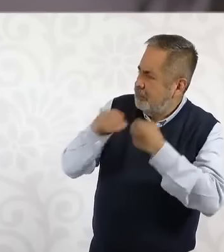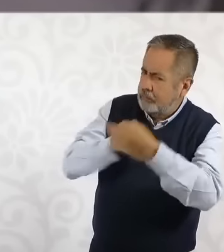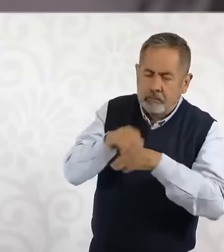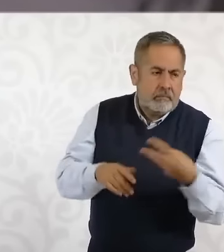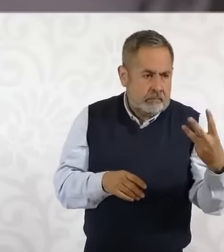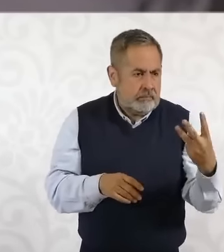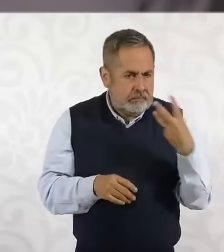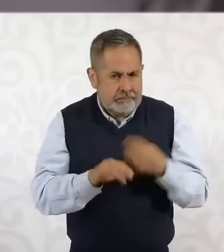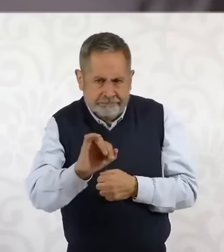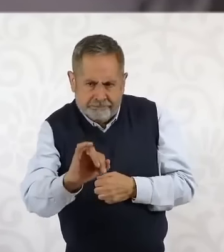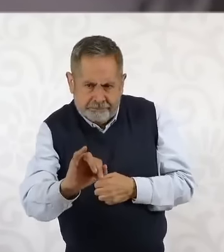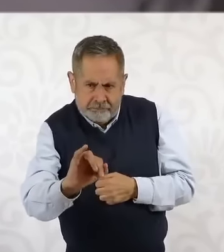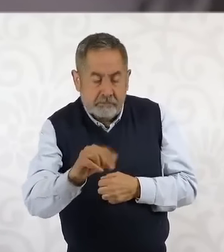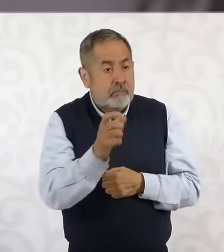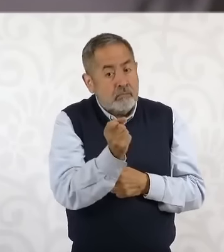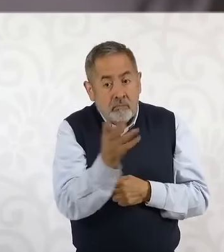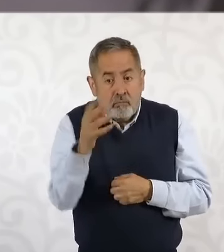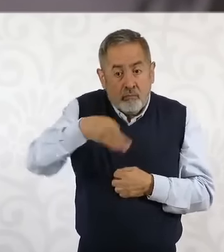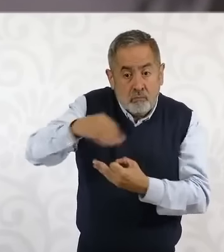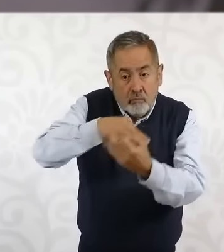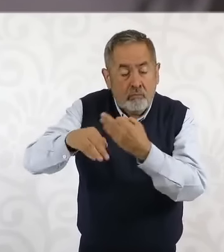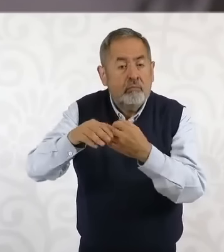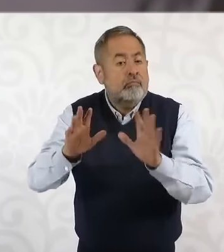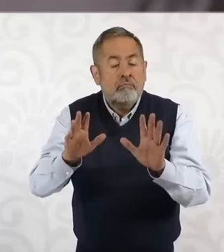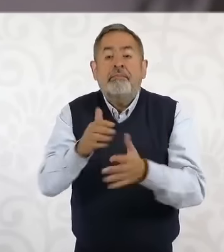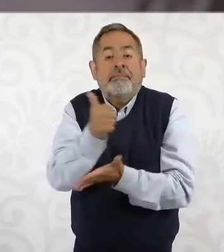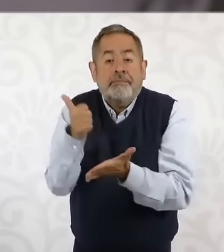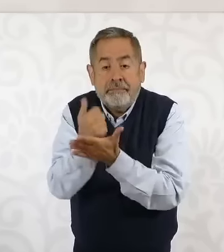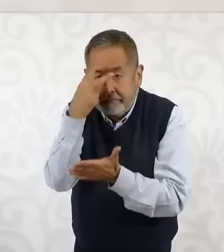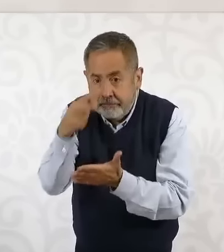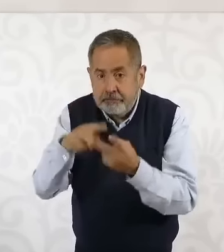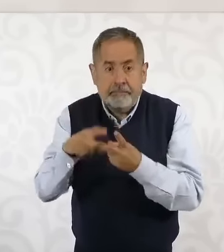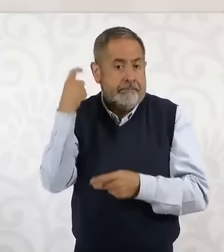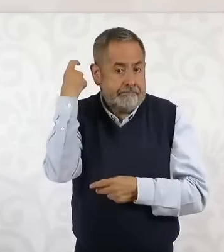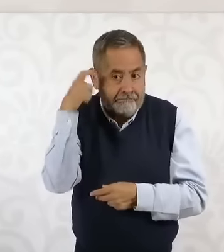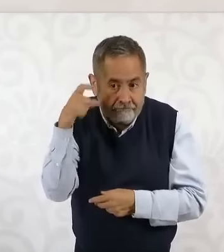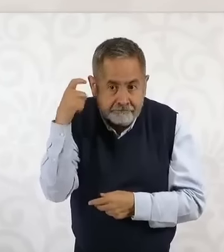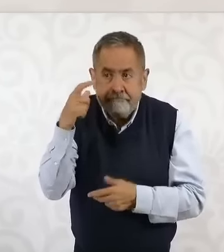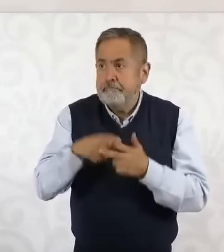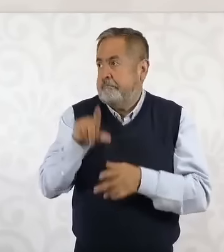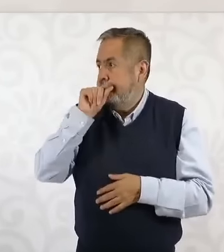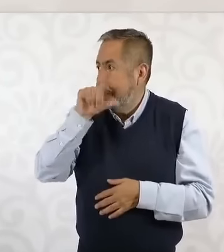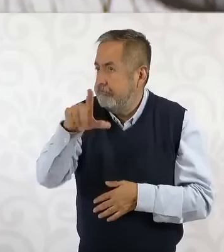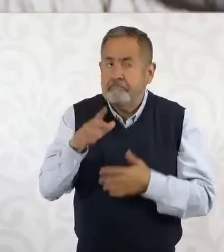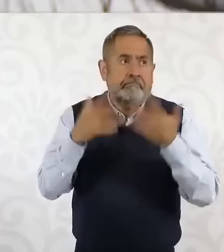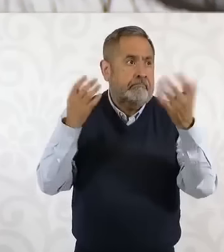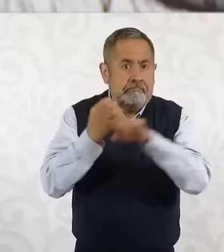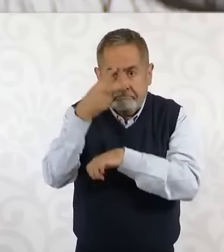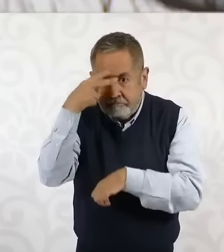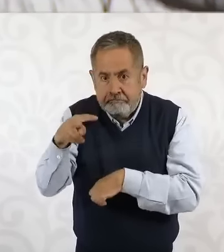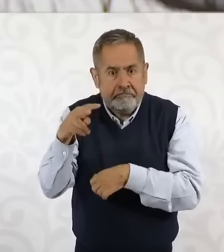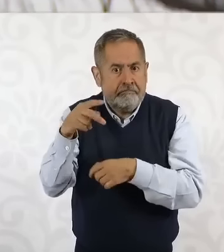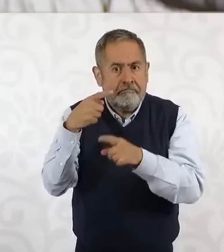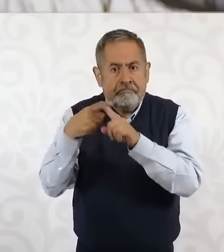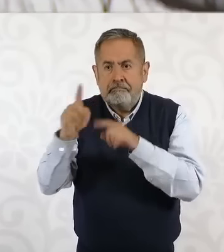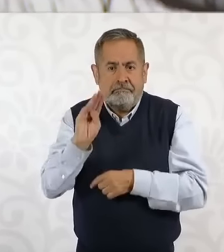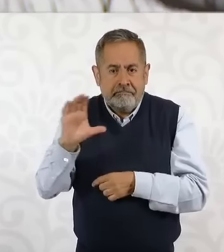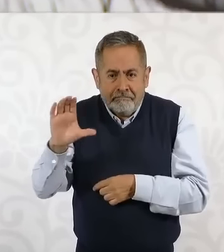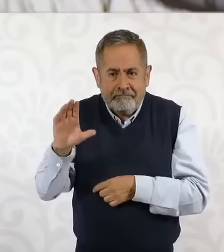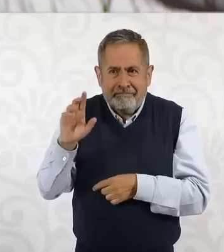maestros de la Ciudad de México, de Querétaro, de Jalisco, del Estado de México, de Baja California,